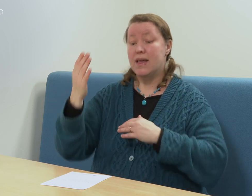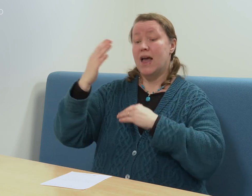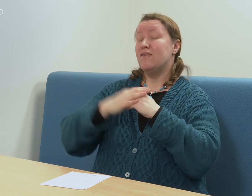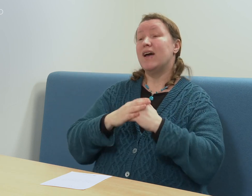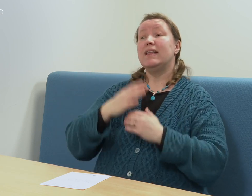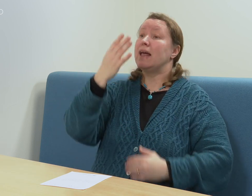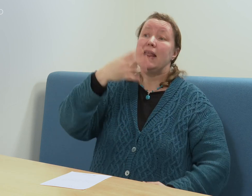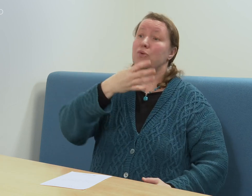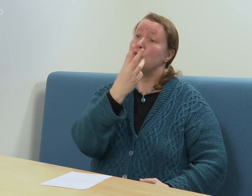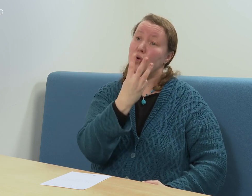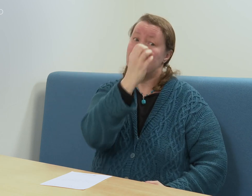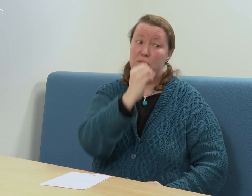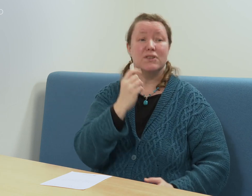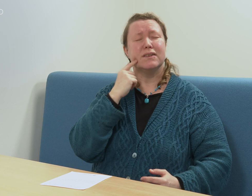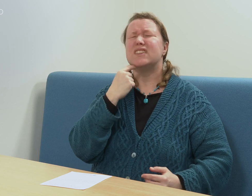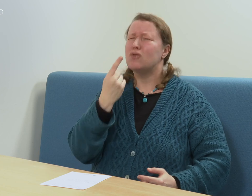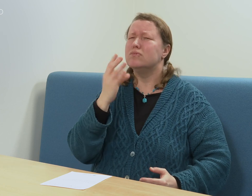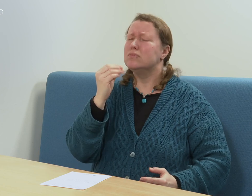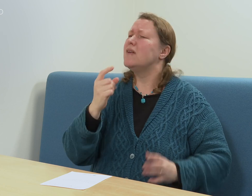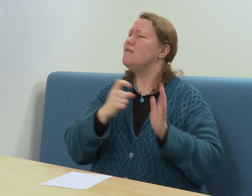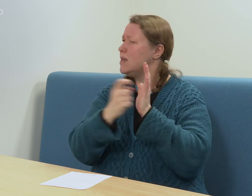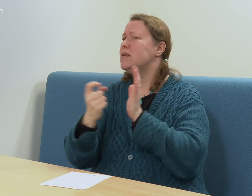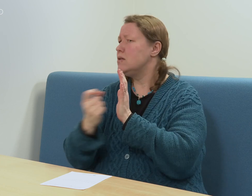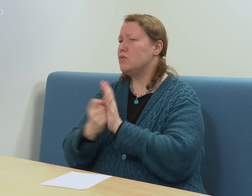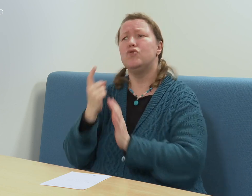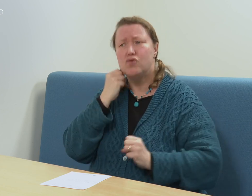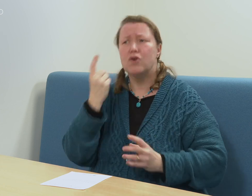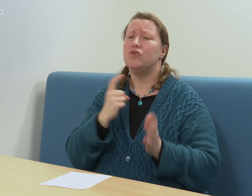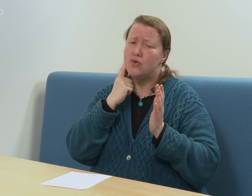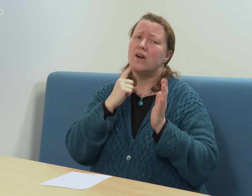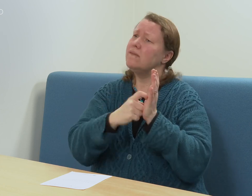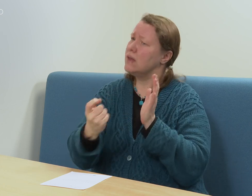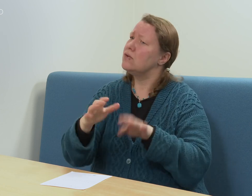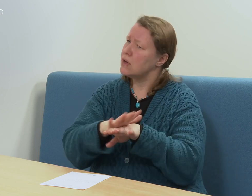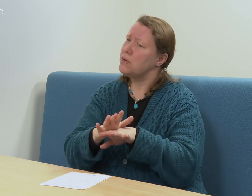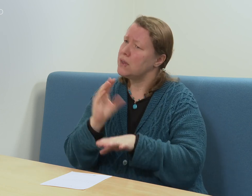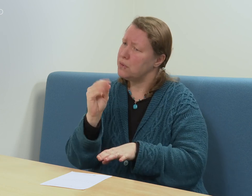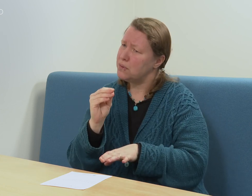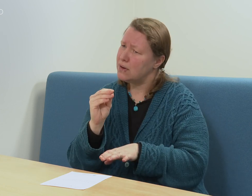ja peräti 43 prosenttia käyttää sitä ainakin kerran viikossa.